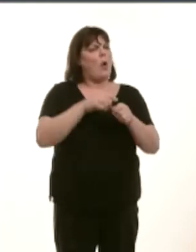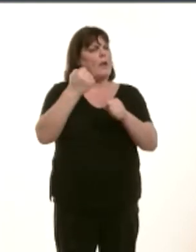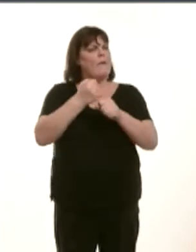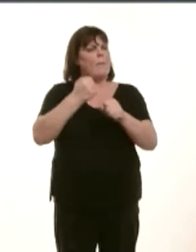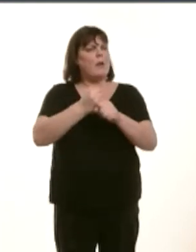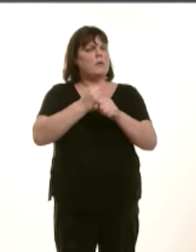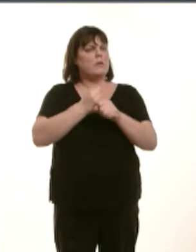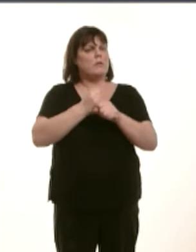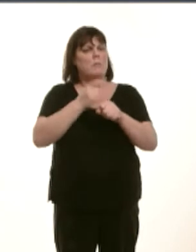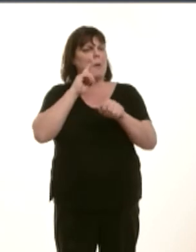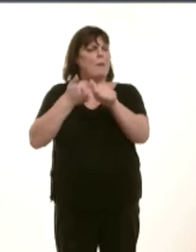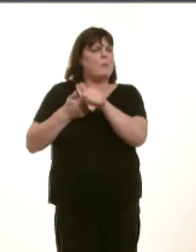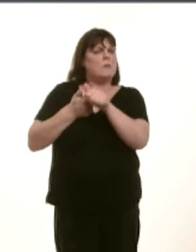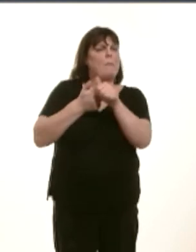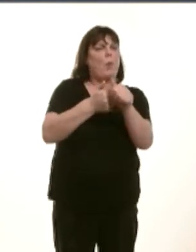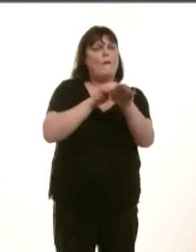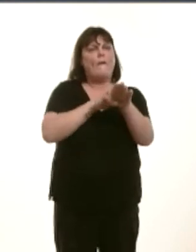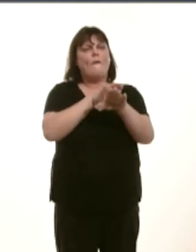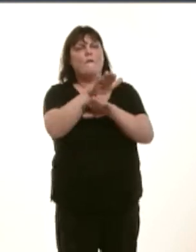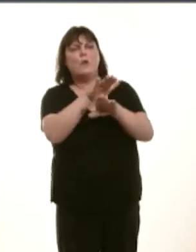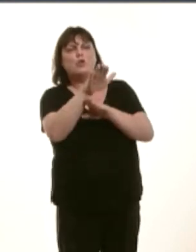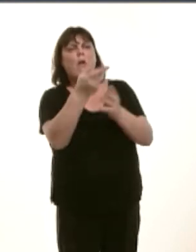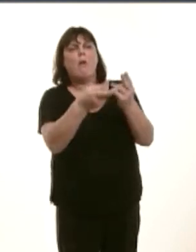ar gyfer y farchnad leol yn gyntaf, ond a allai dyfu o hynny?